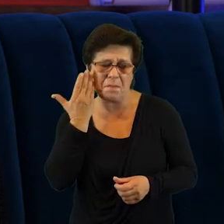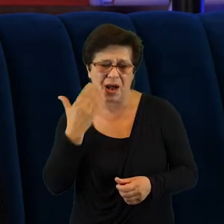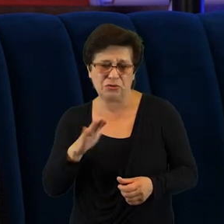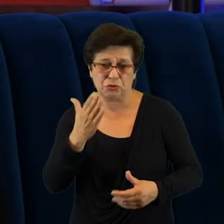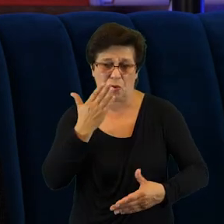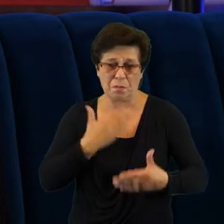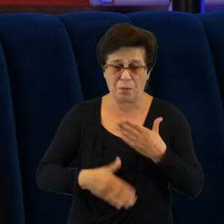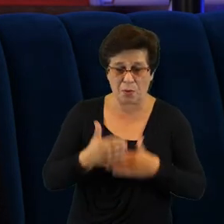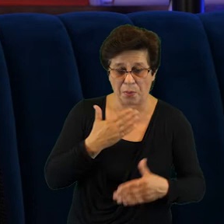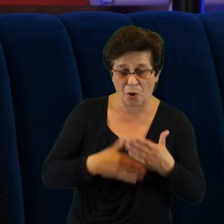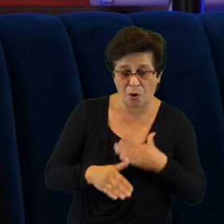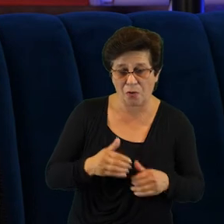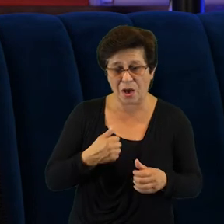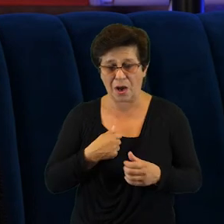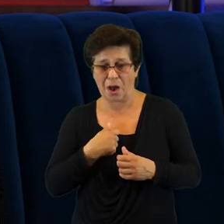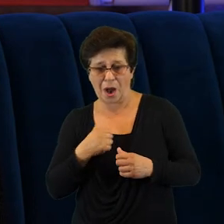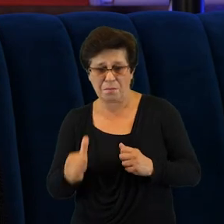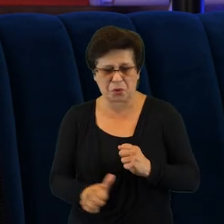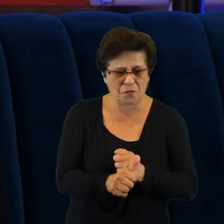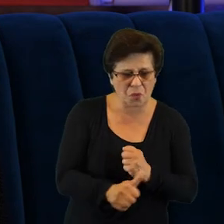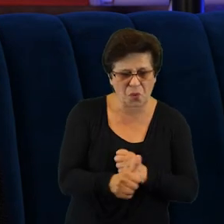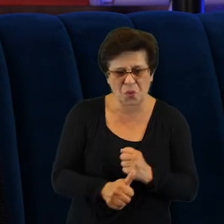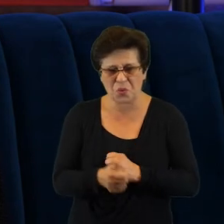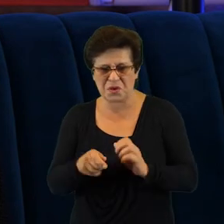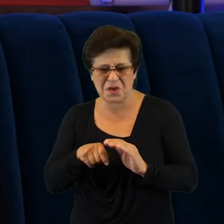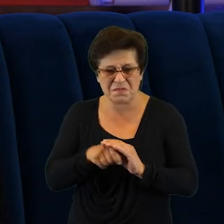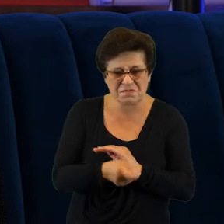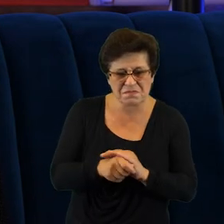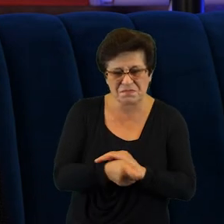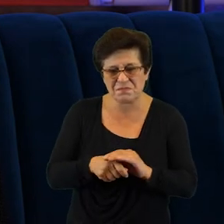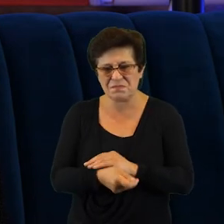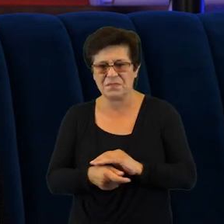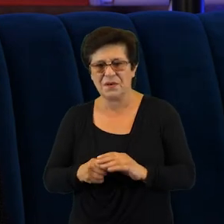że prowokuje, że ma wielki dar dowcipu.